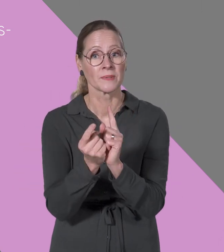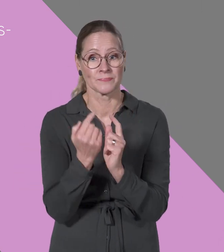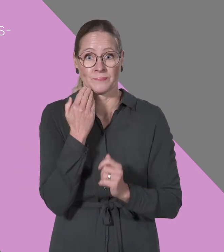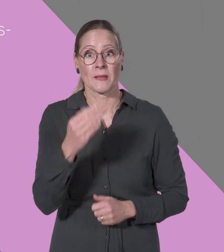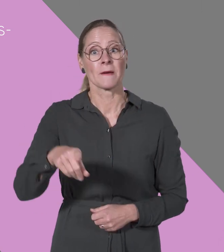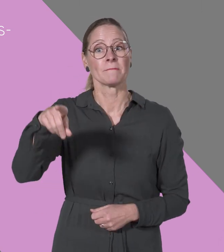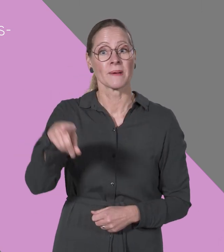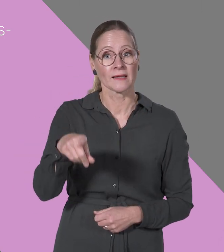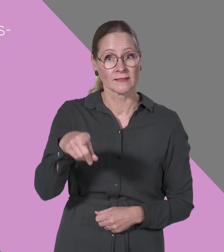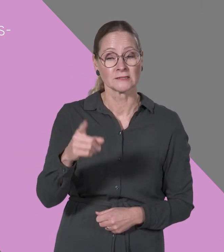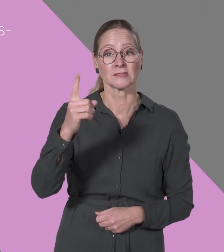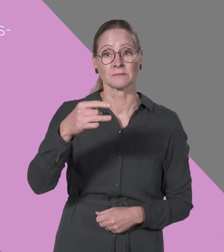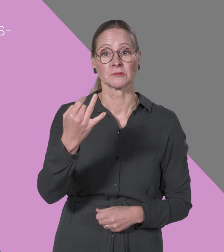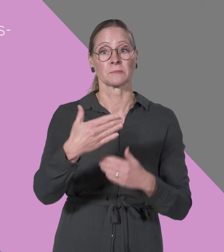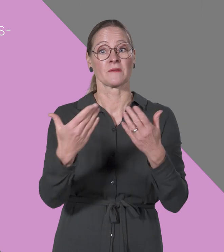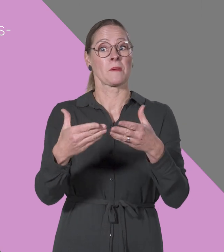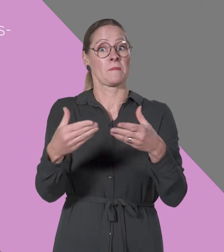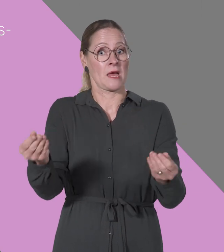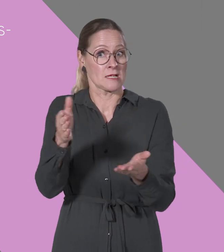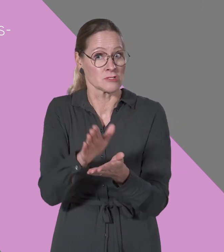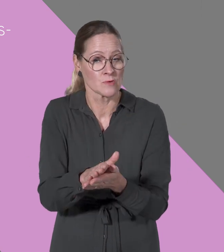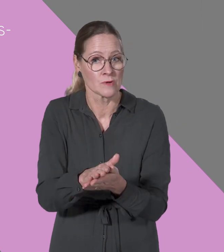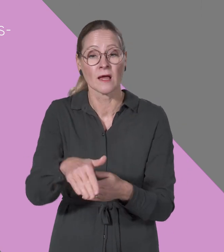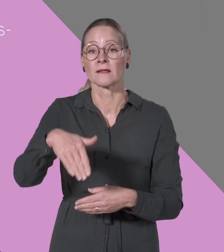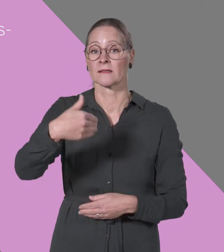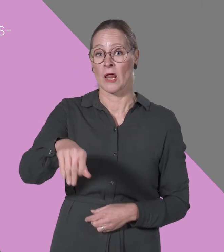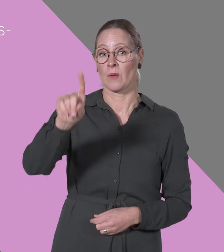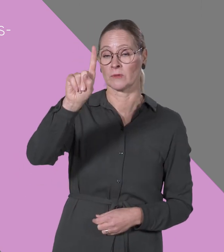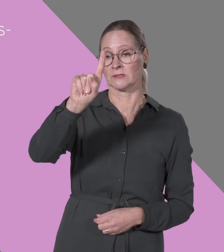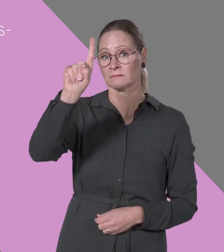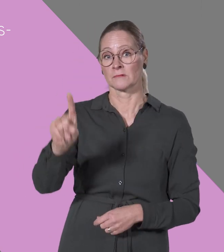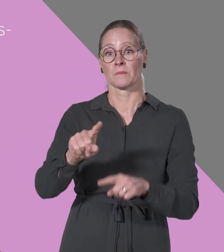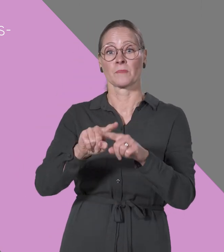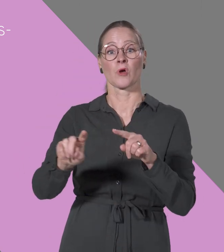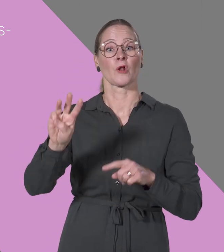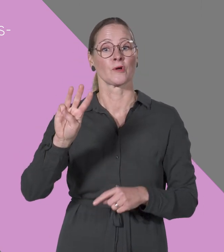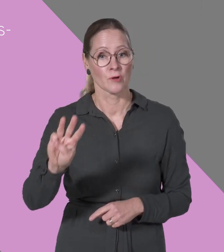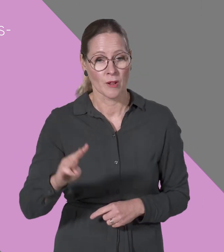perjantaina 17.3. klo 13−14.30.